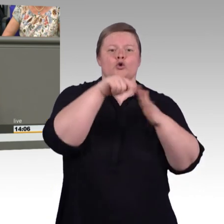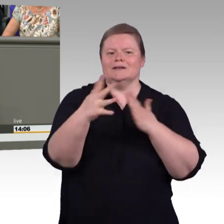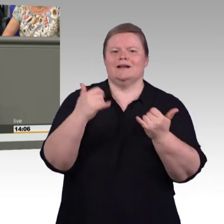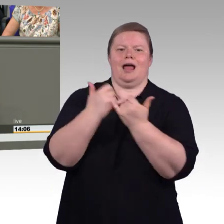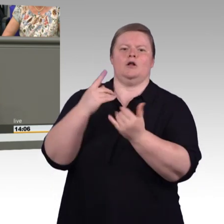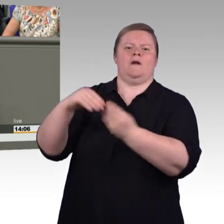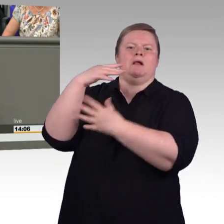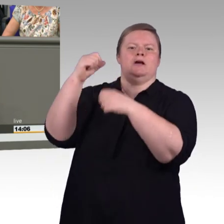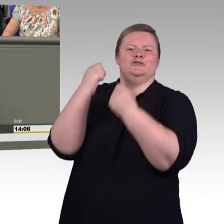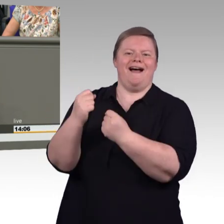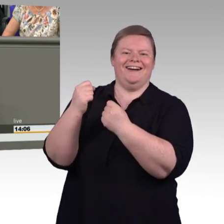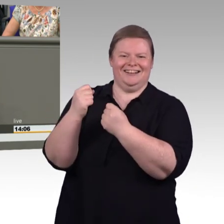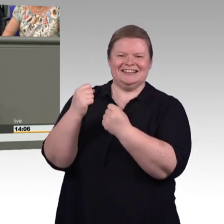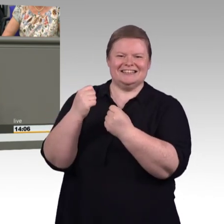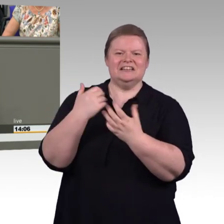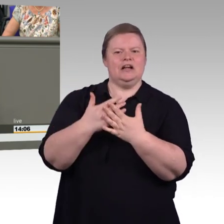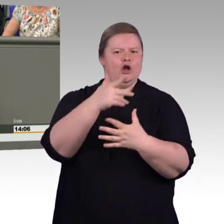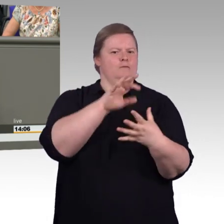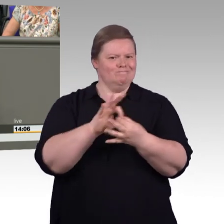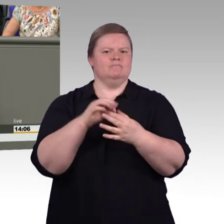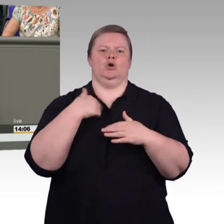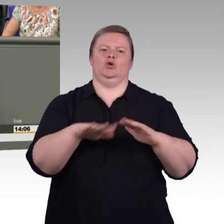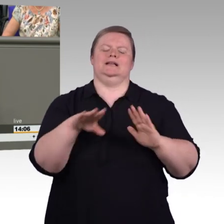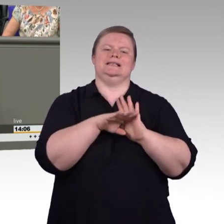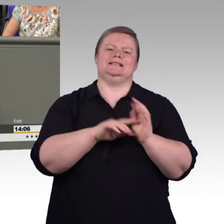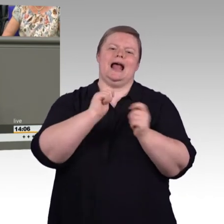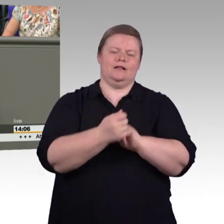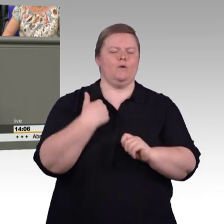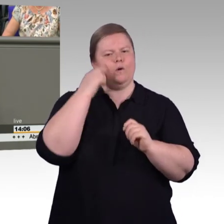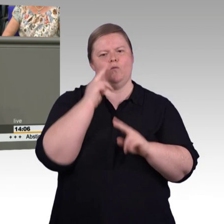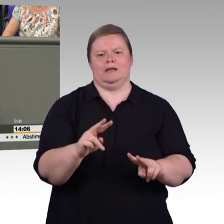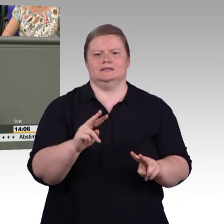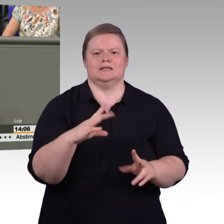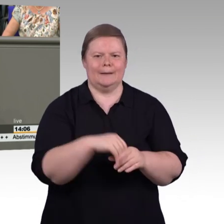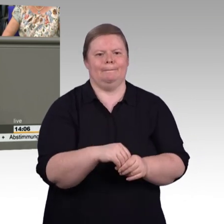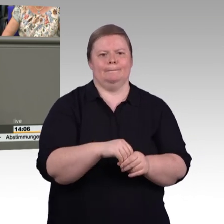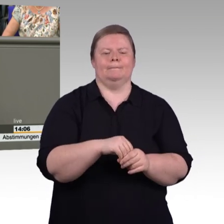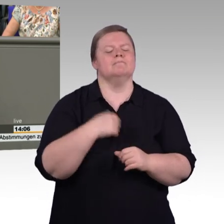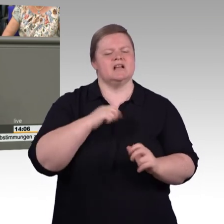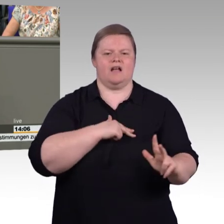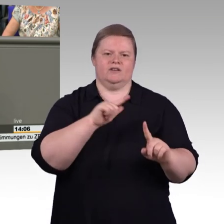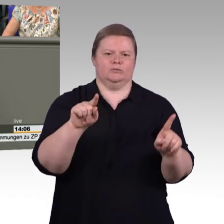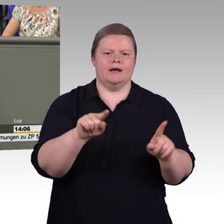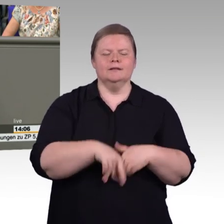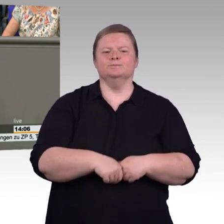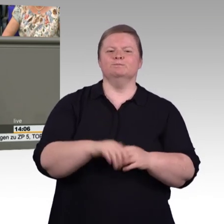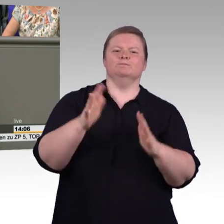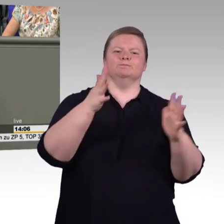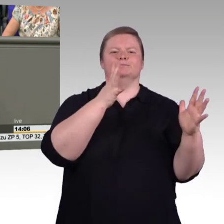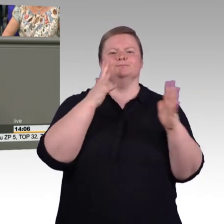die, auch das haben wir gehört, einfach gesetzlich umgesetzt sind in Deutschland, praktisch für Kinder tun wir doch was